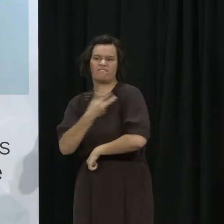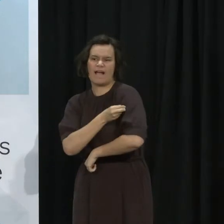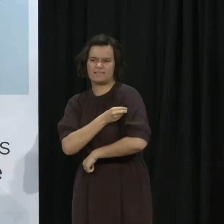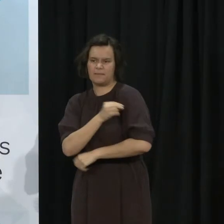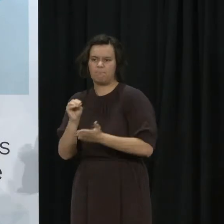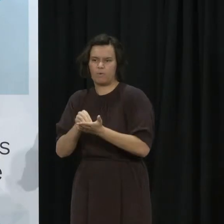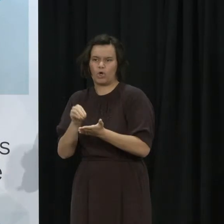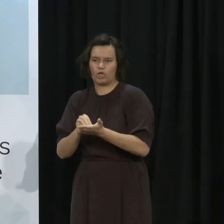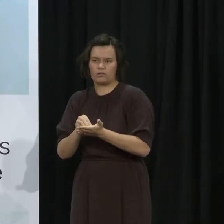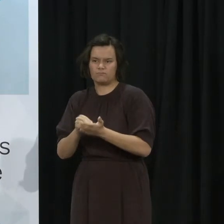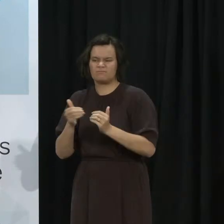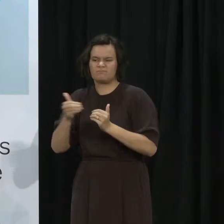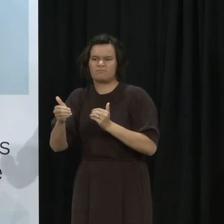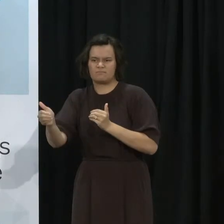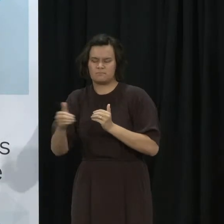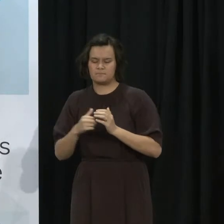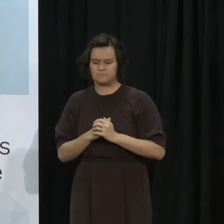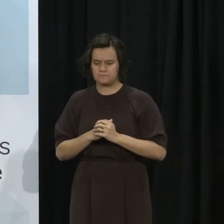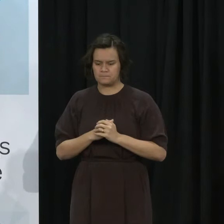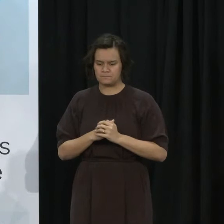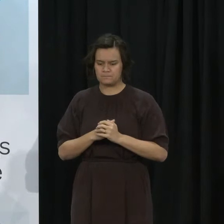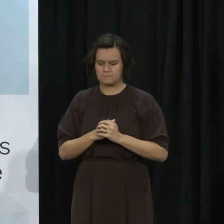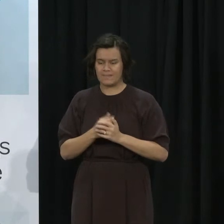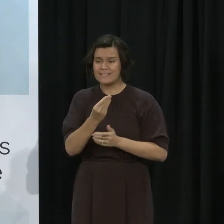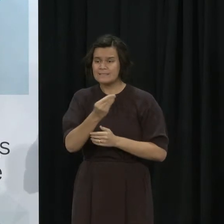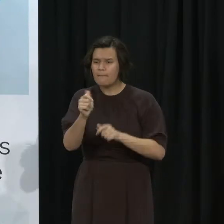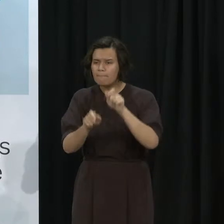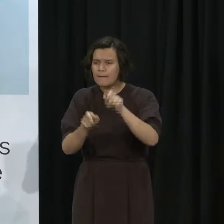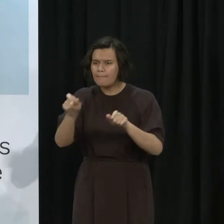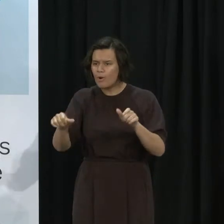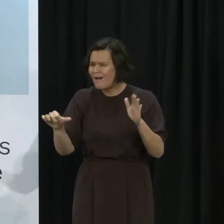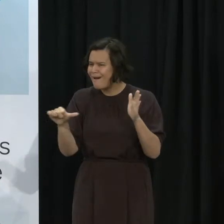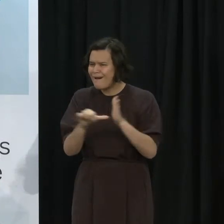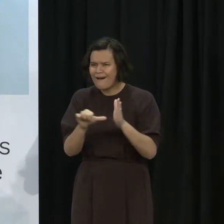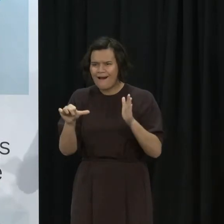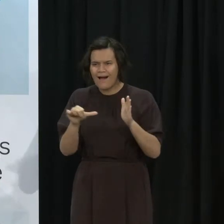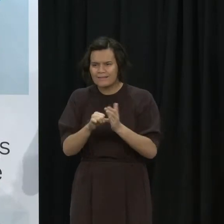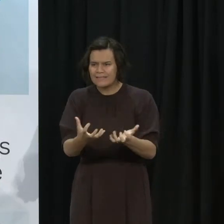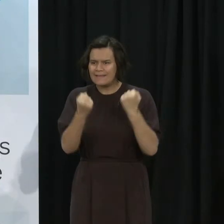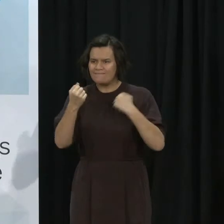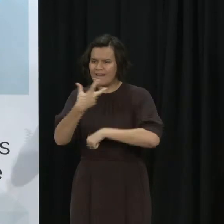kia whakahoutia te pukapuka taku whare kano kano, i te mutunga o Hanuere ka taea e matou te tuhi pukapuka ka